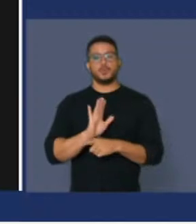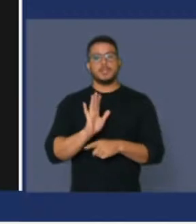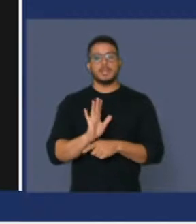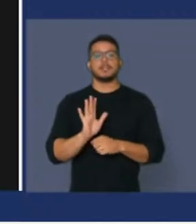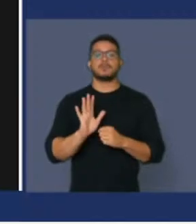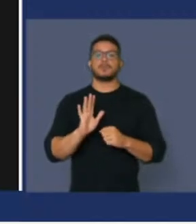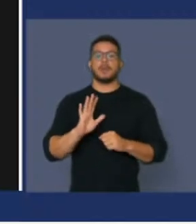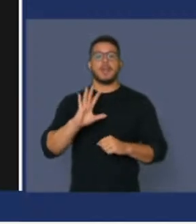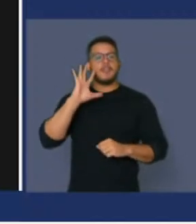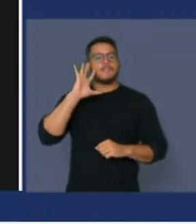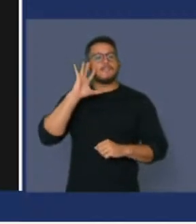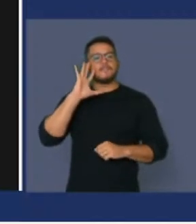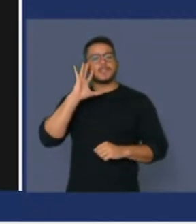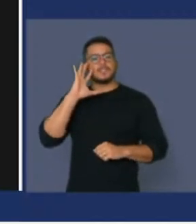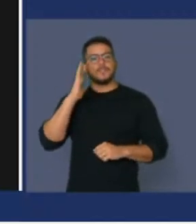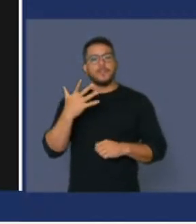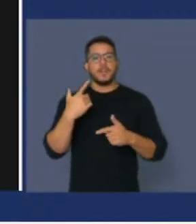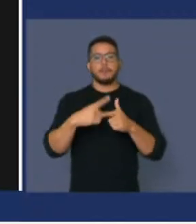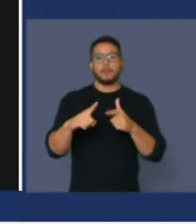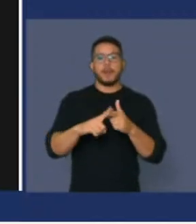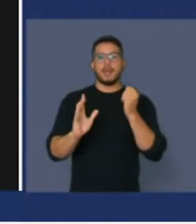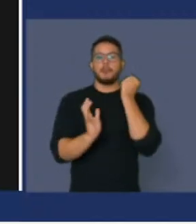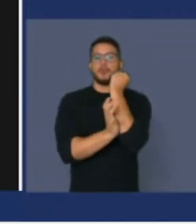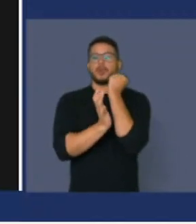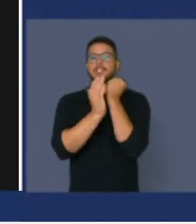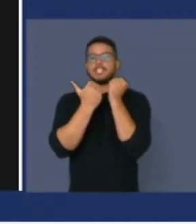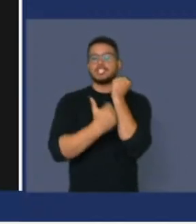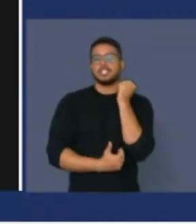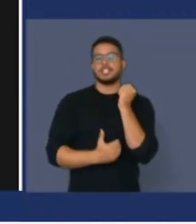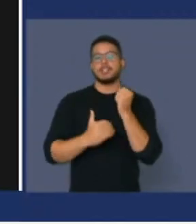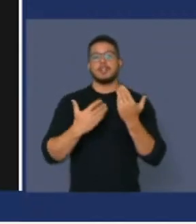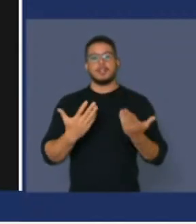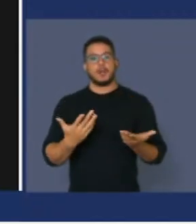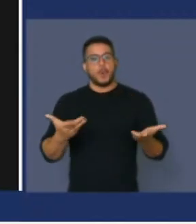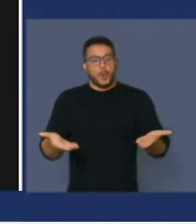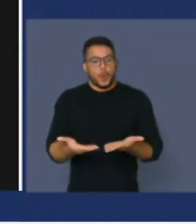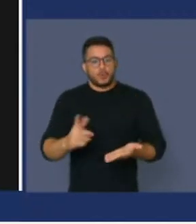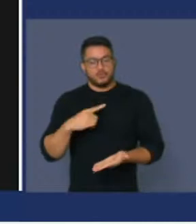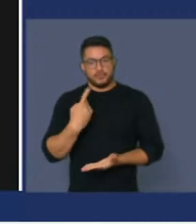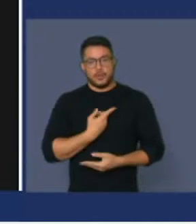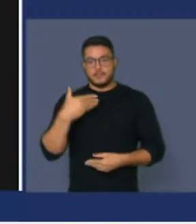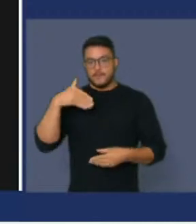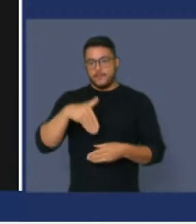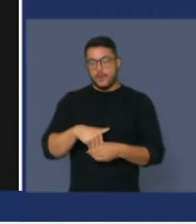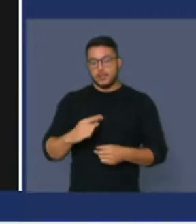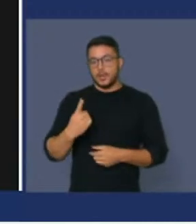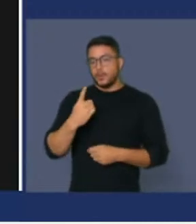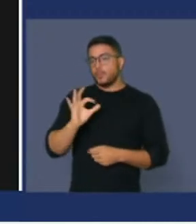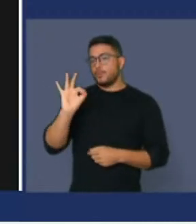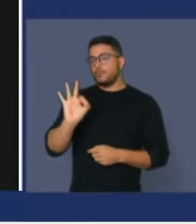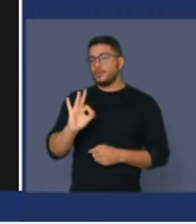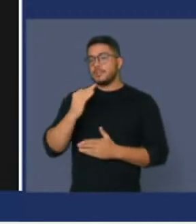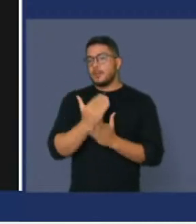SUA FUNÇÃO AO VOTAR ESSE 1% PARA OS MUNICÍPIOS. PORTANTO, EU AGRADEÇO AO NOSSO LÍDER CACÁDE PERMITIR QUE A GENTE AQUI DE LANDO, RECUPERANDO-SE